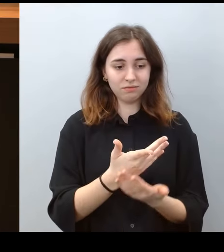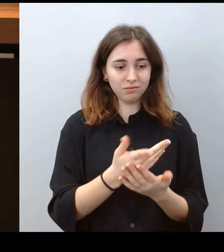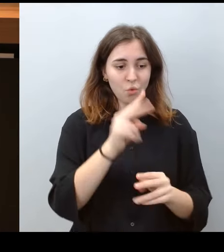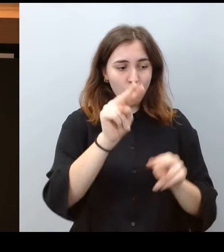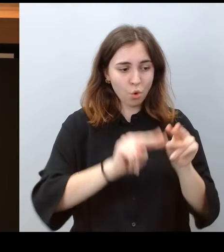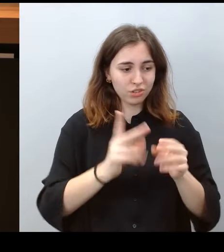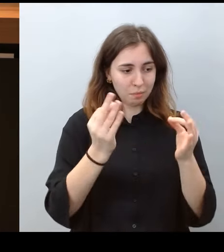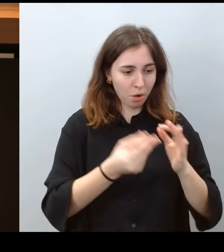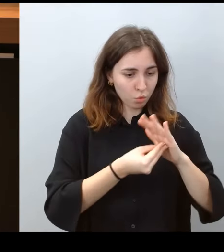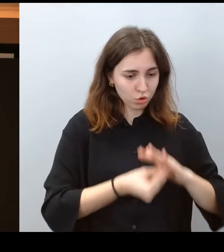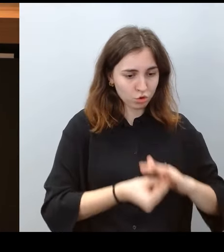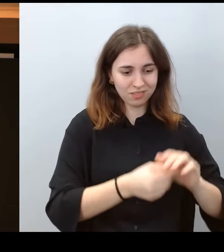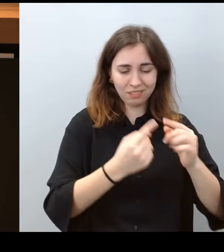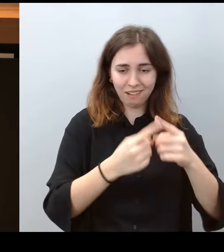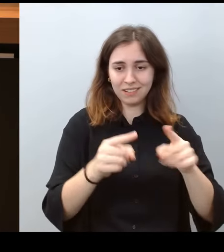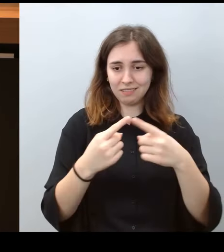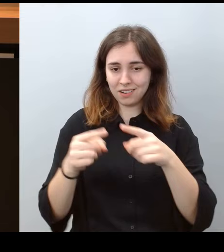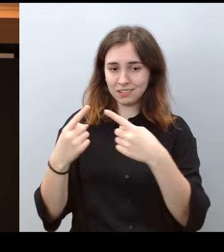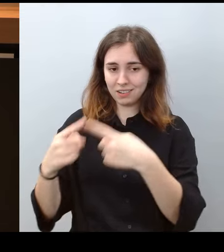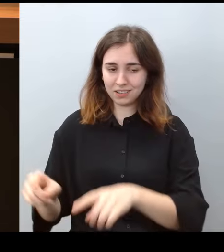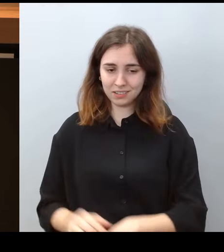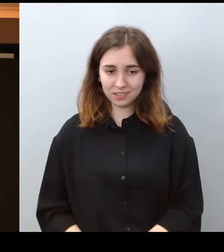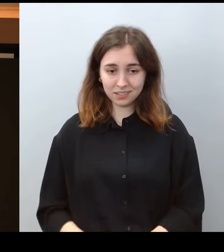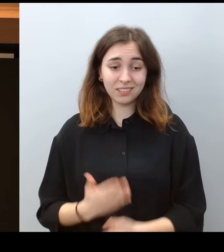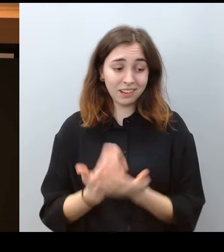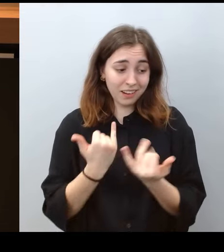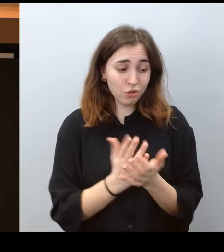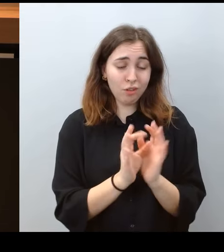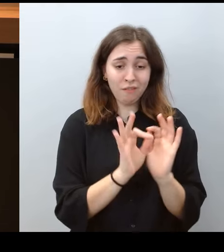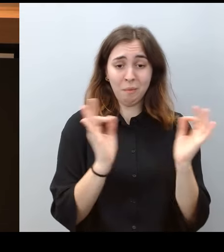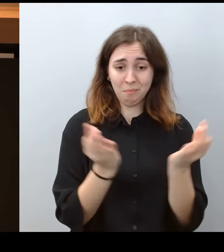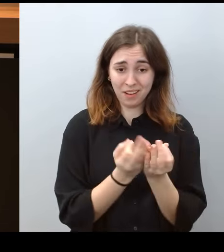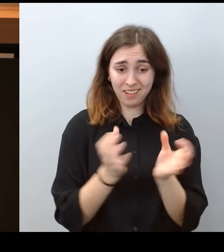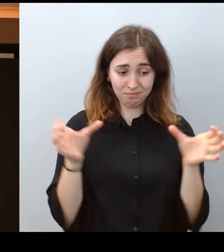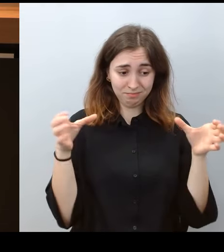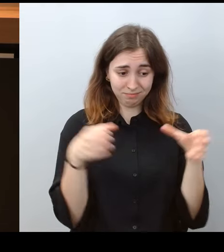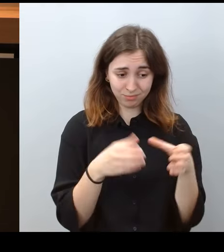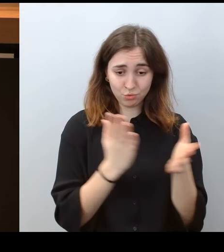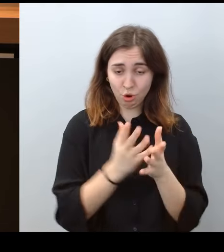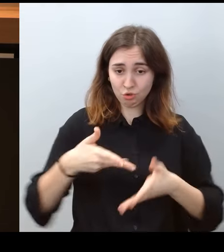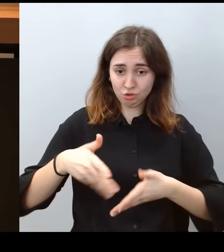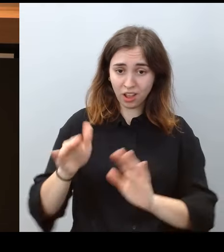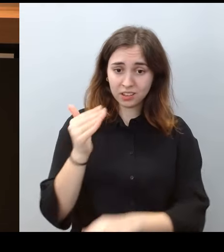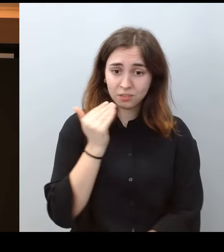Wir haben mittlerweile auch Familien, die auf der Straße leben müssen oder zumindest wohnungslos sind und die dringend Unterbringung brauchen.